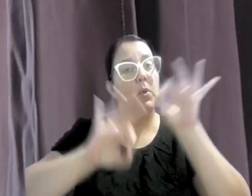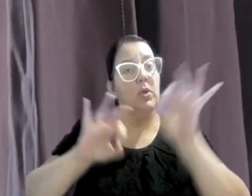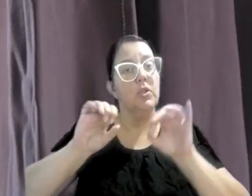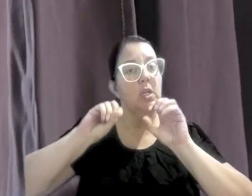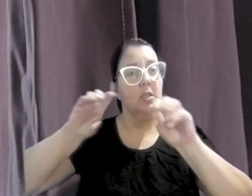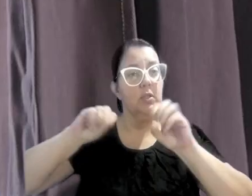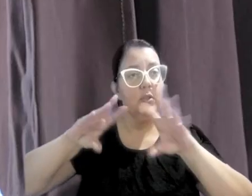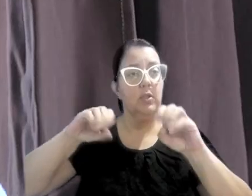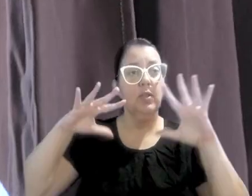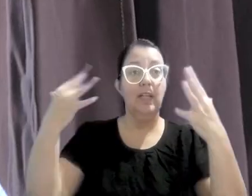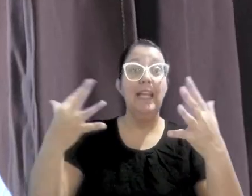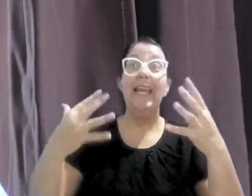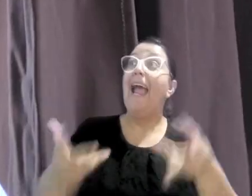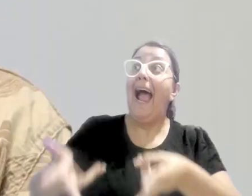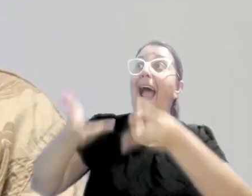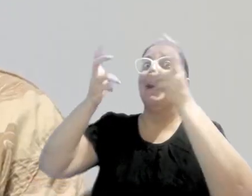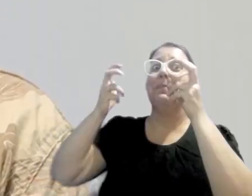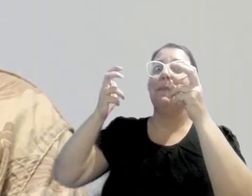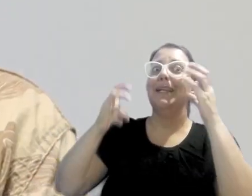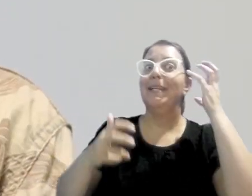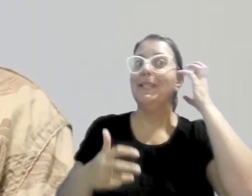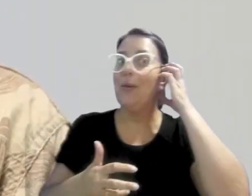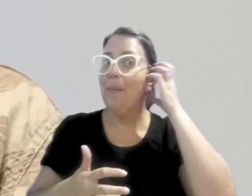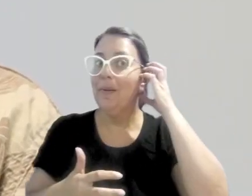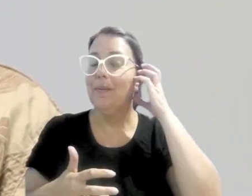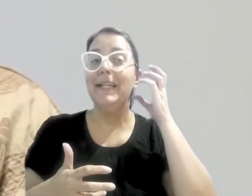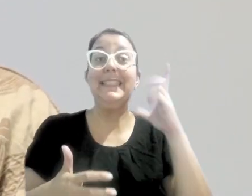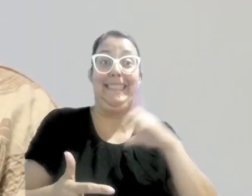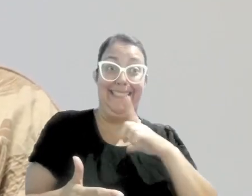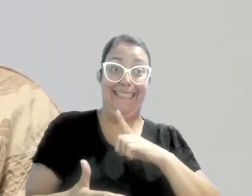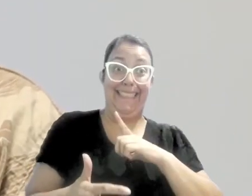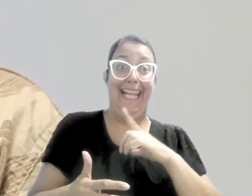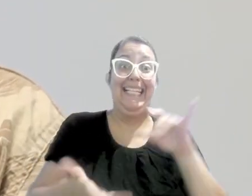dos projetos de educação ambiental. [Anderson] E daí a gente vê que o PARMIS está se deparando com isso,